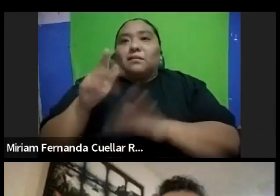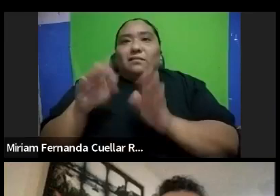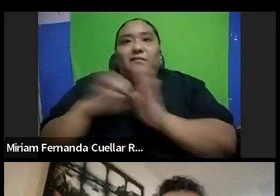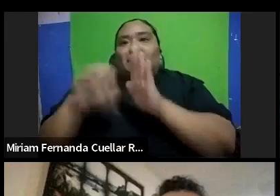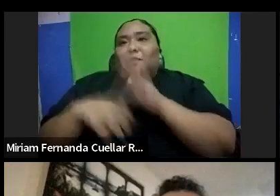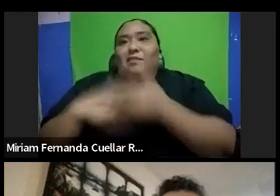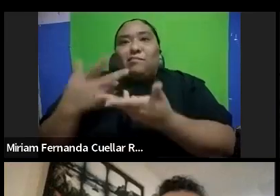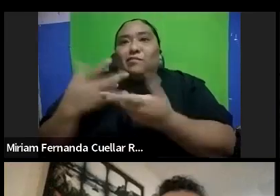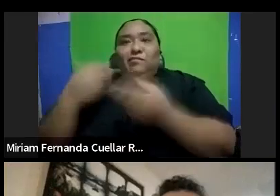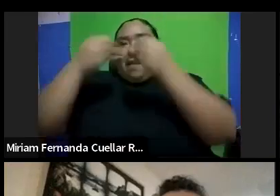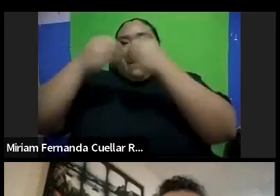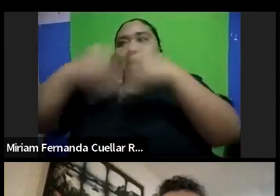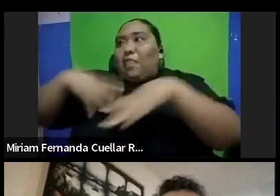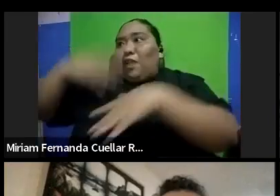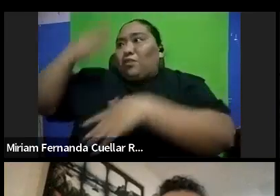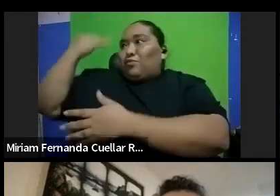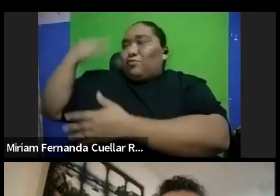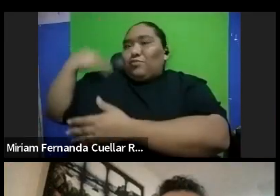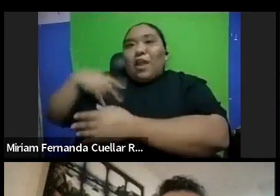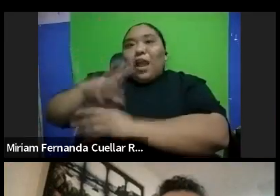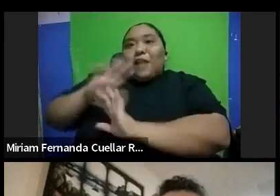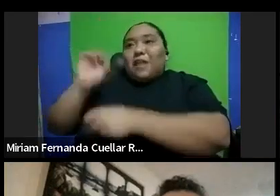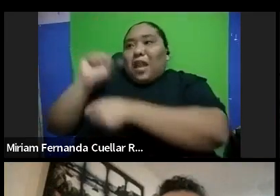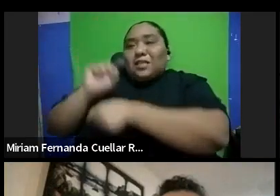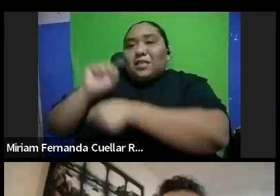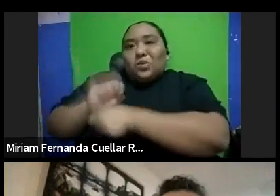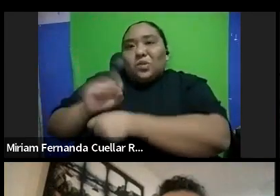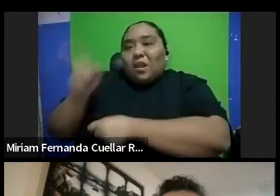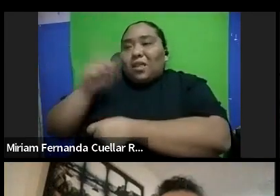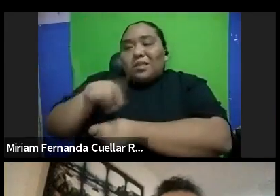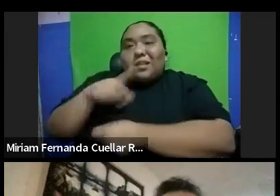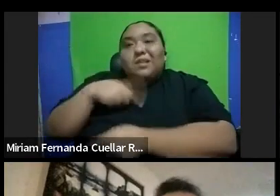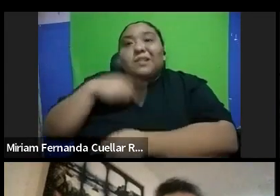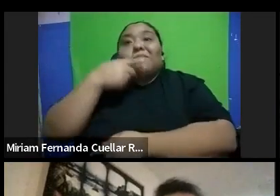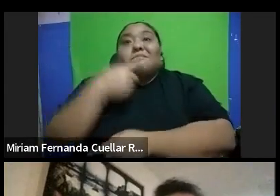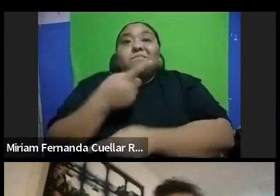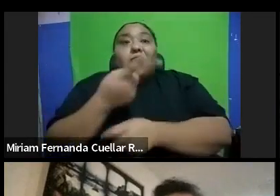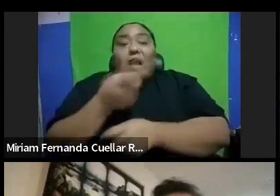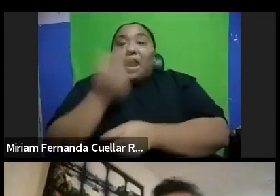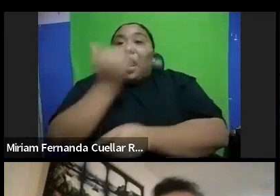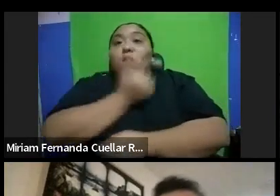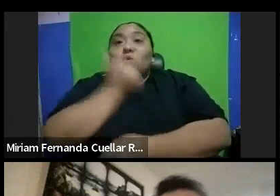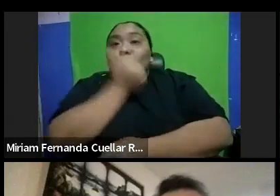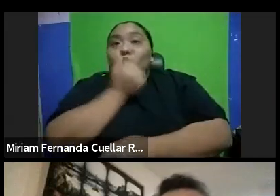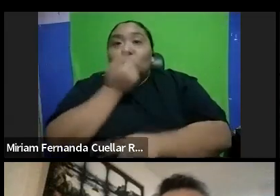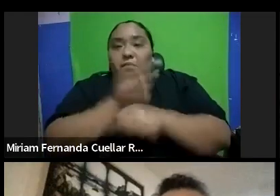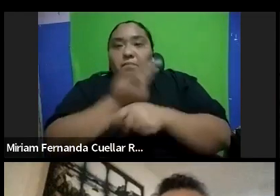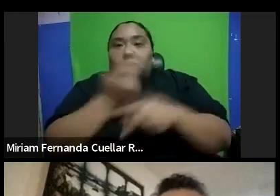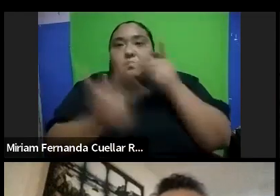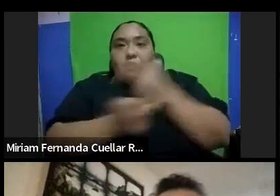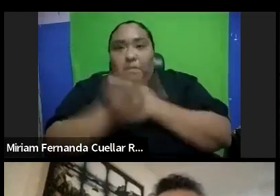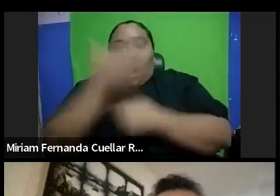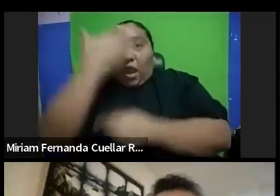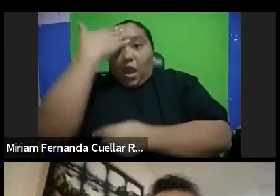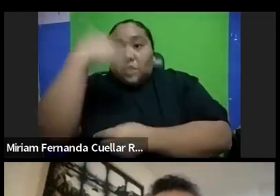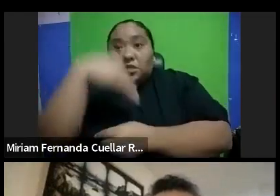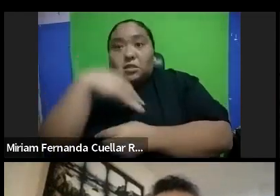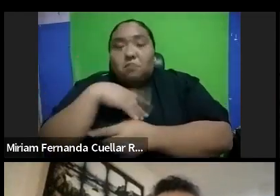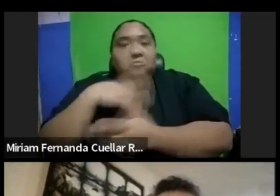alumnos en prepa que nos que no saben sumar en que no saben sumar no saben sumar. Entonces vamos a tener que regresarnos regresarnos a regresarnos a aprender a sumar. Entonces se puede